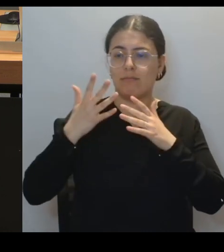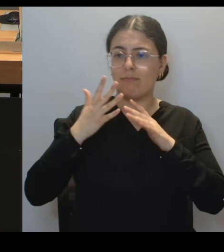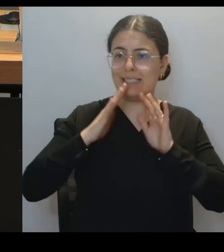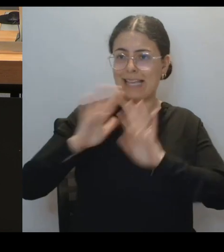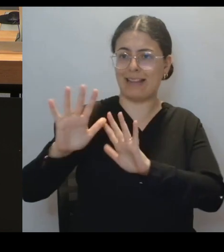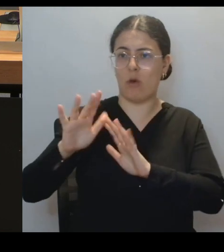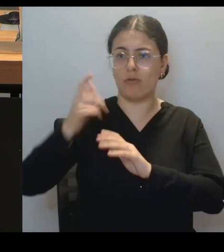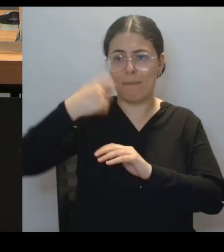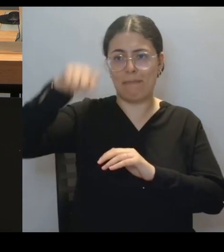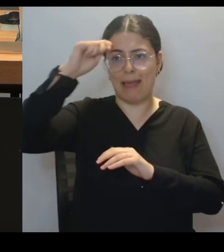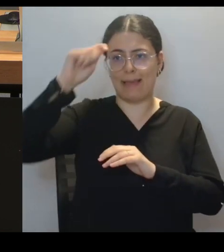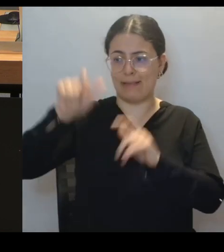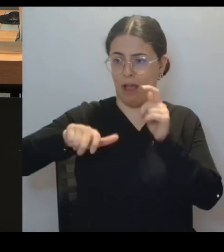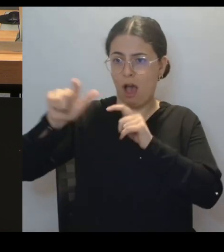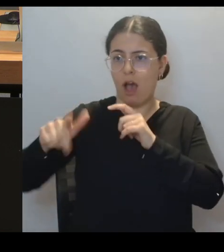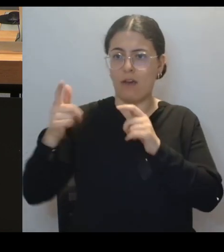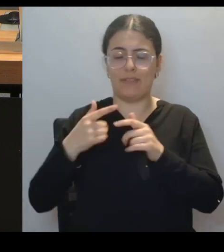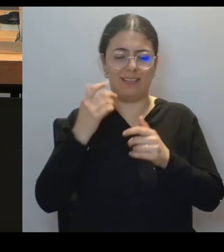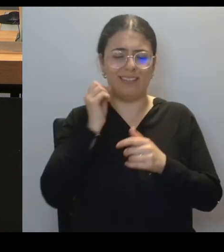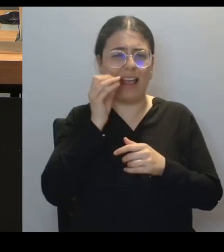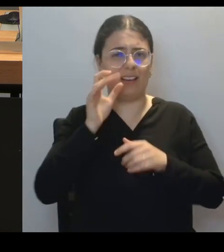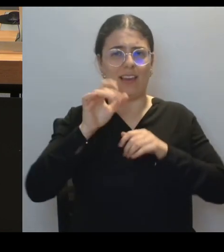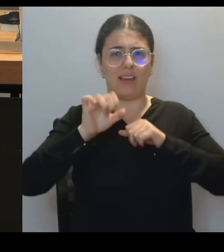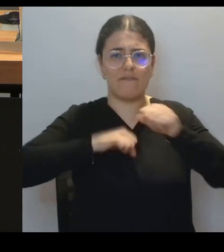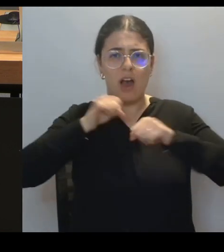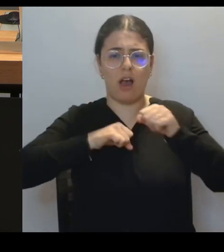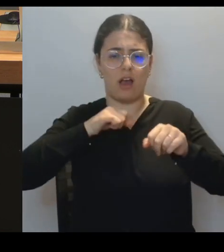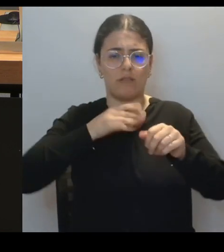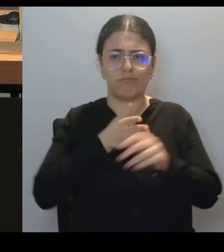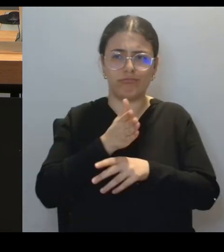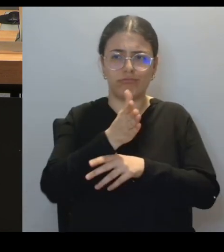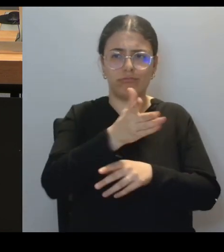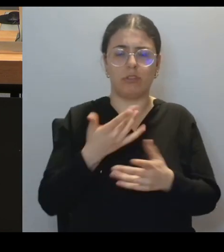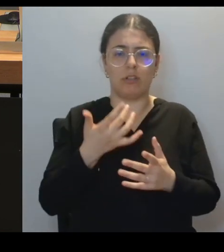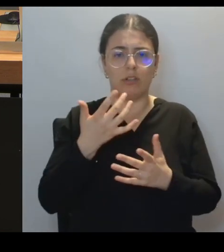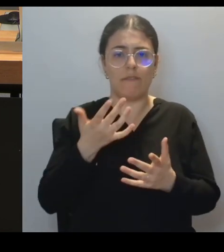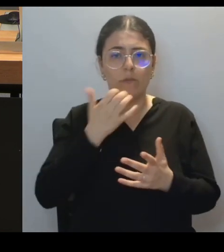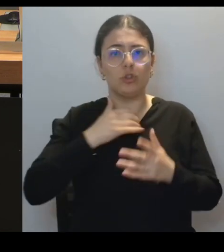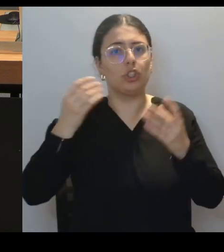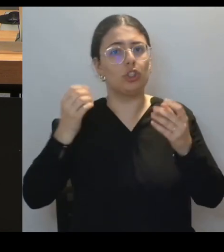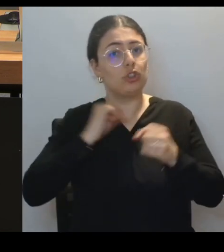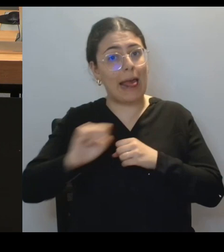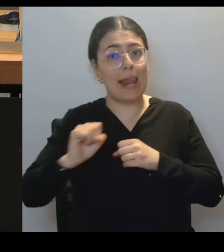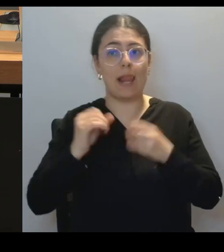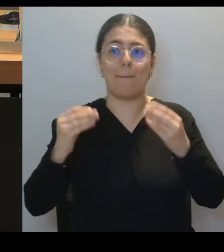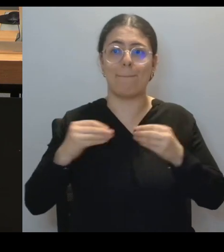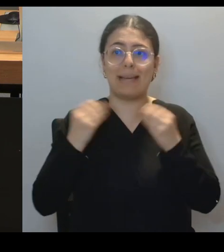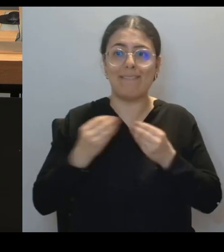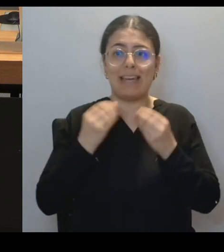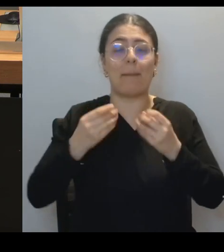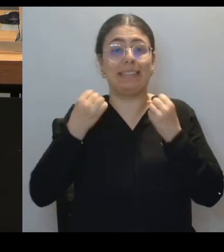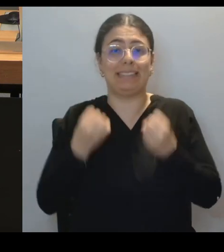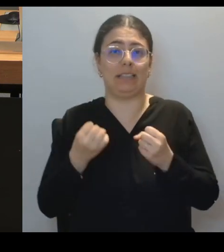Und das wollen sie schnell, bequem und vor allem sicher und zu einer guten Radinfrastruktur gehört neben sicheren Radwegen mehr